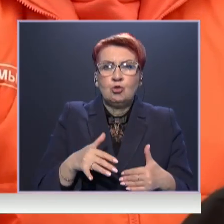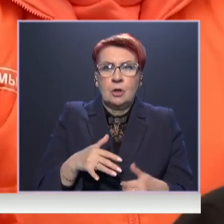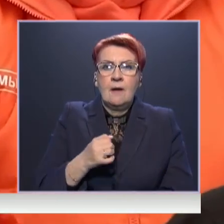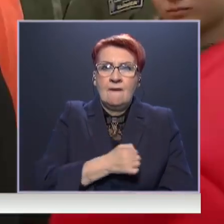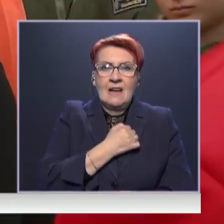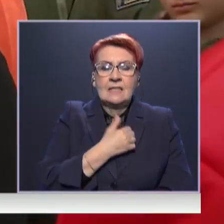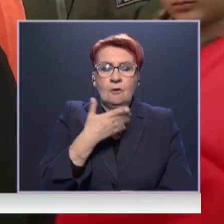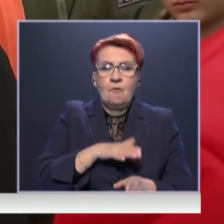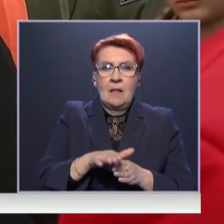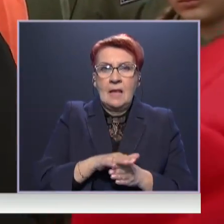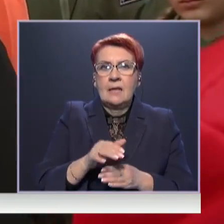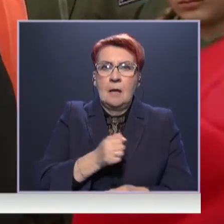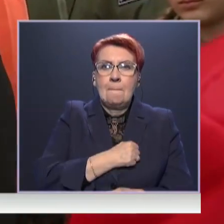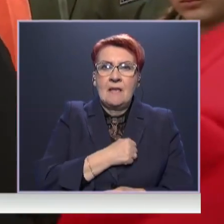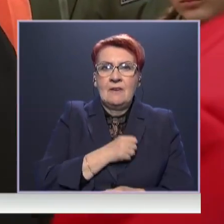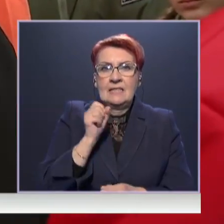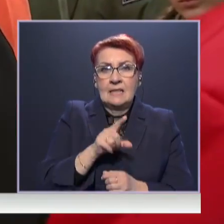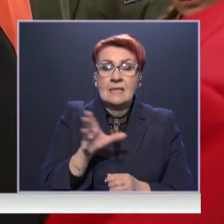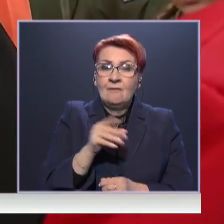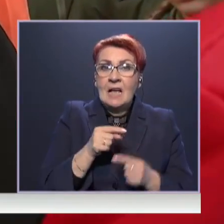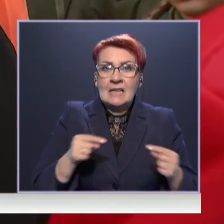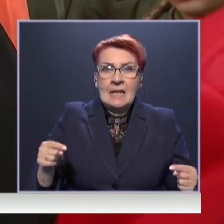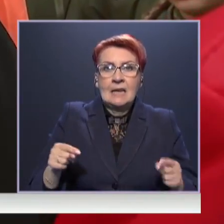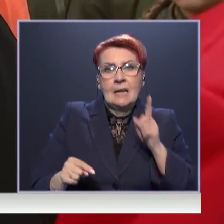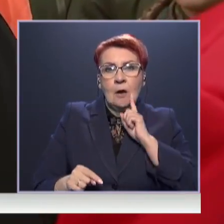боевые задачи все остальные пока занимаются подготовкой